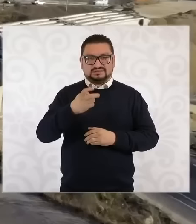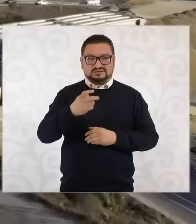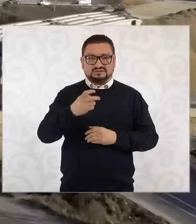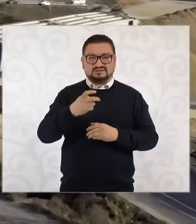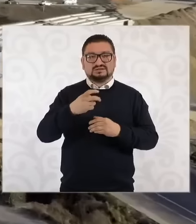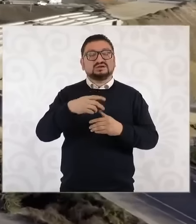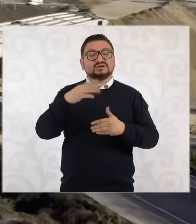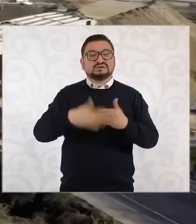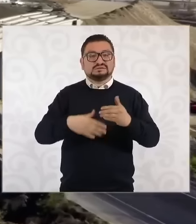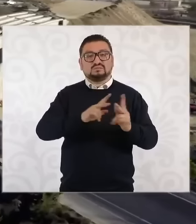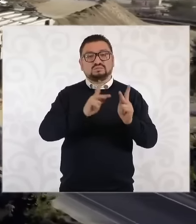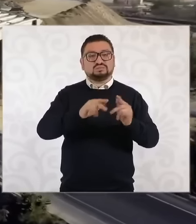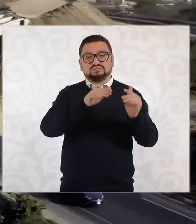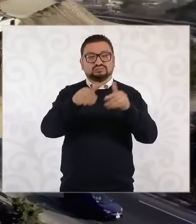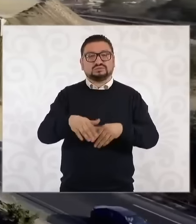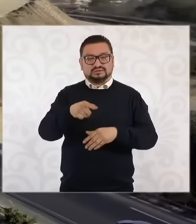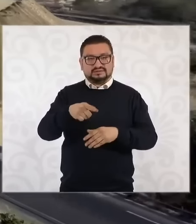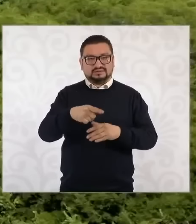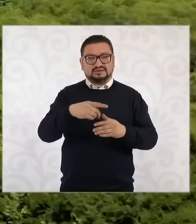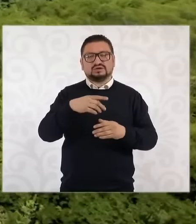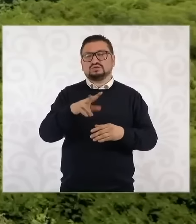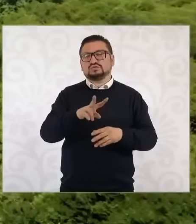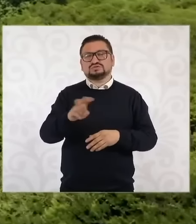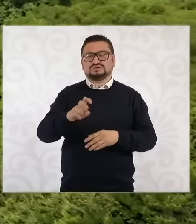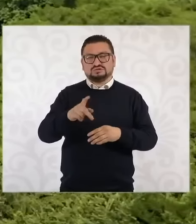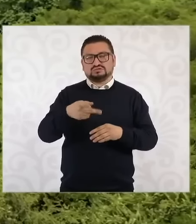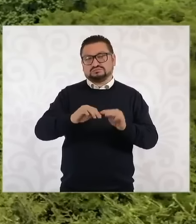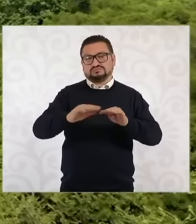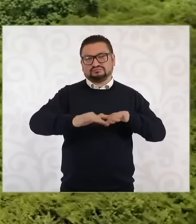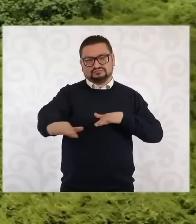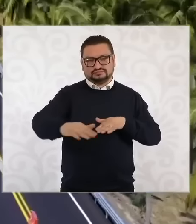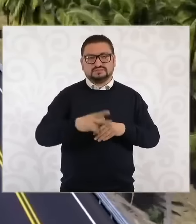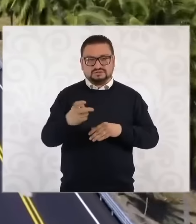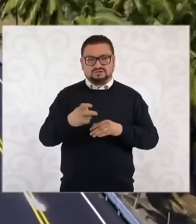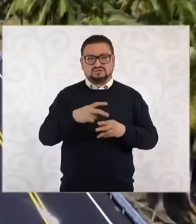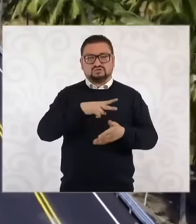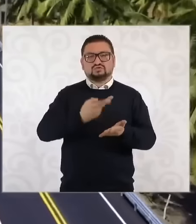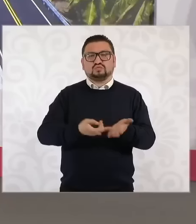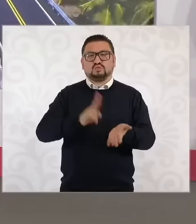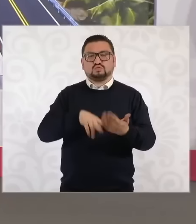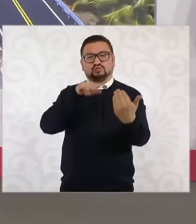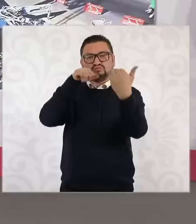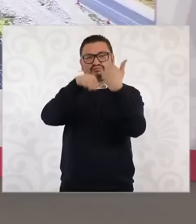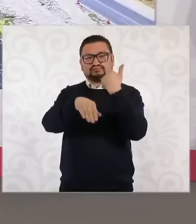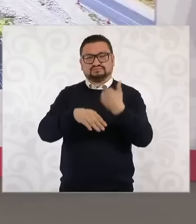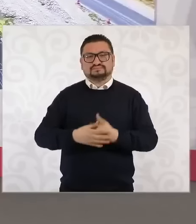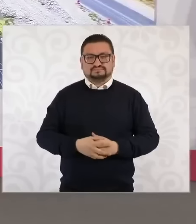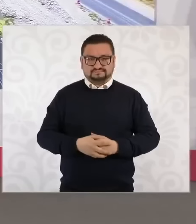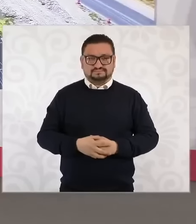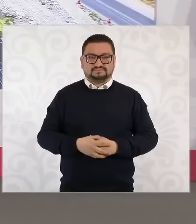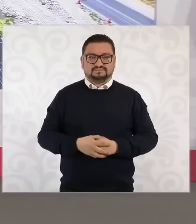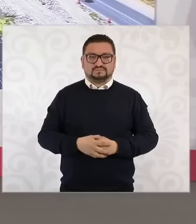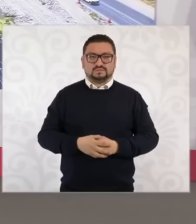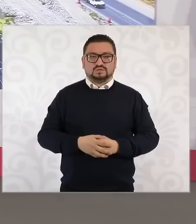complejo y que libra más de 200 m de claro. Es un doble voladizo. Adelante. libramiento lagos